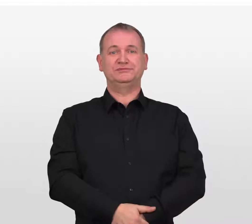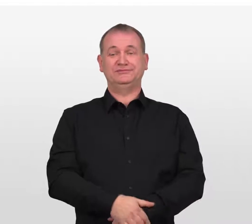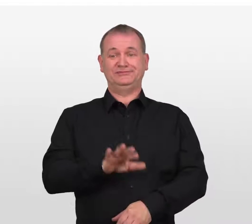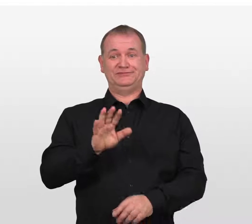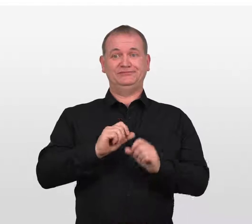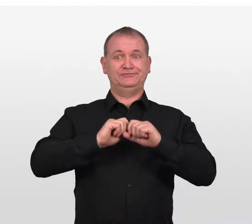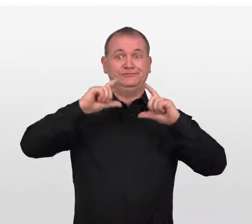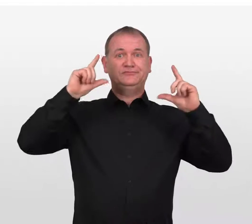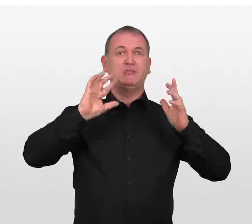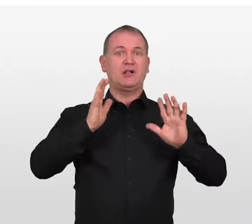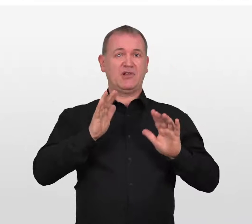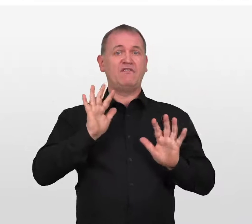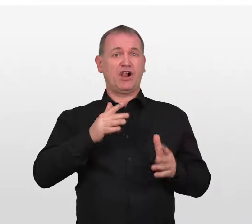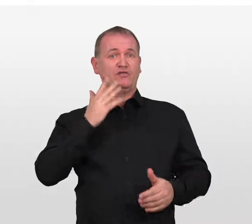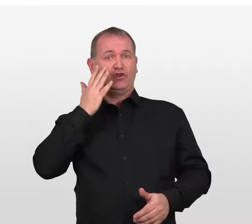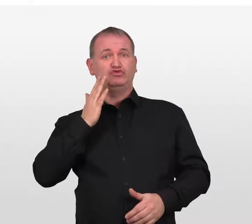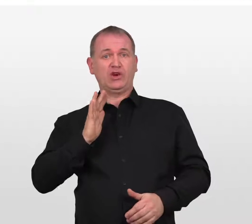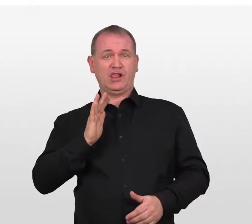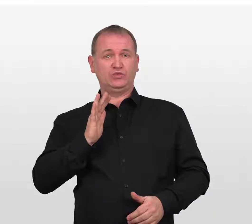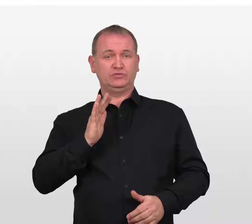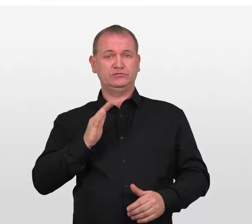Solche Annahmen sind oft falsch.